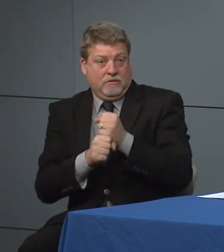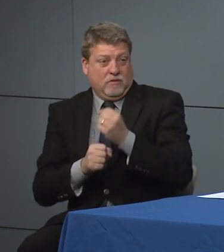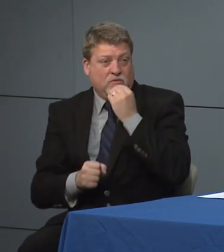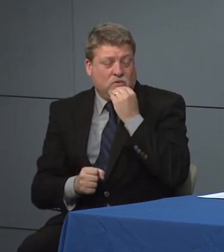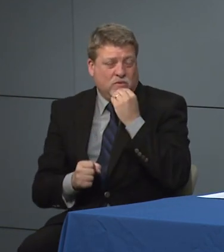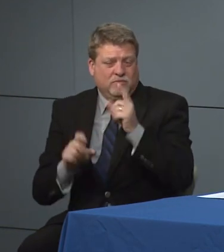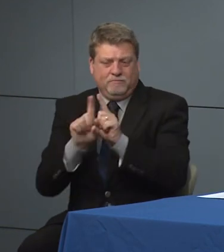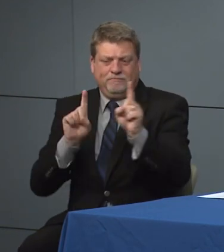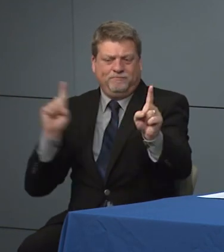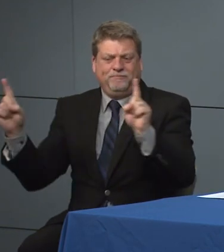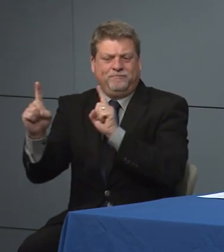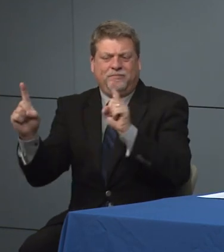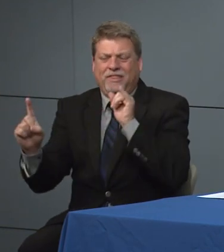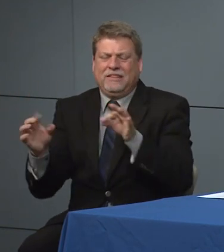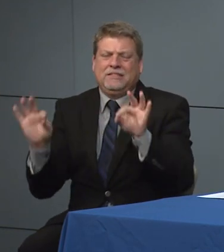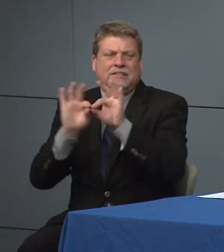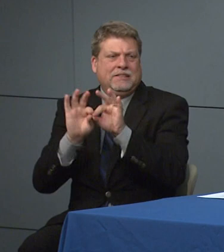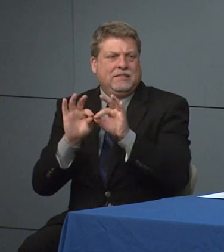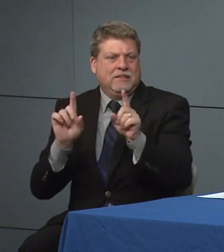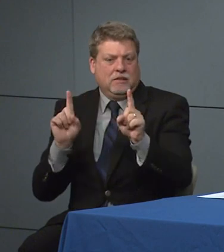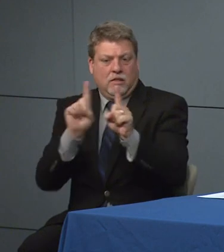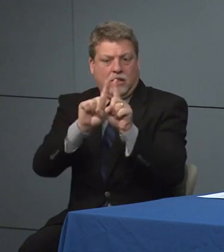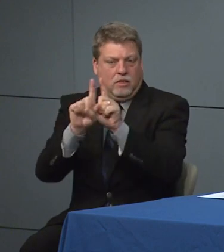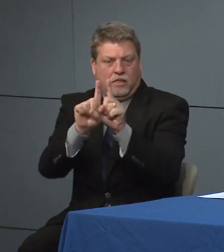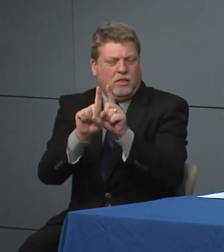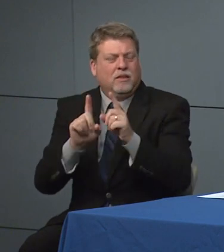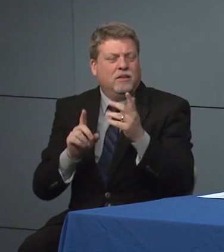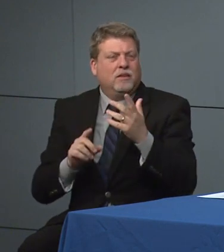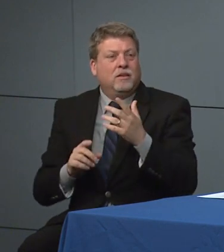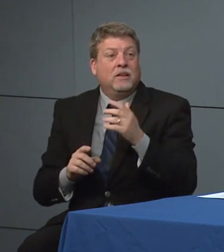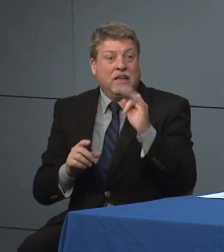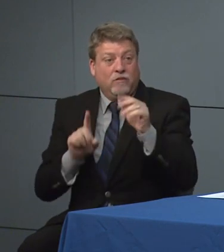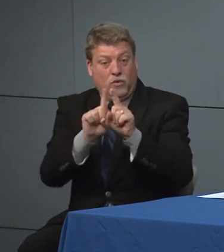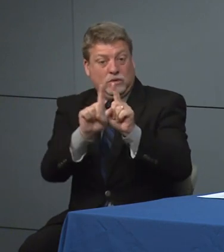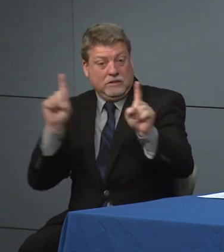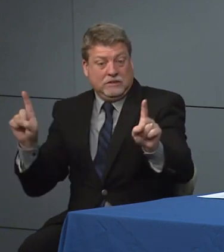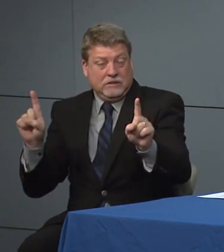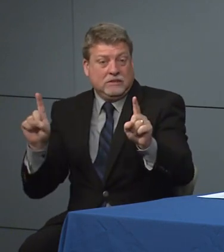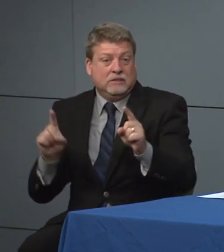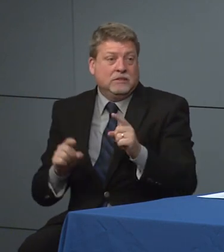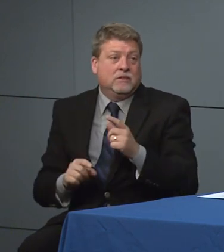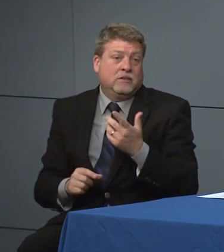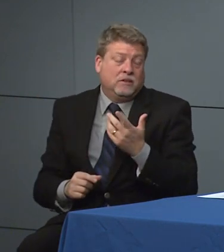personas. Entonces esto significa que tenemos menos diez menos riesgo de infectar nos.